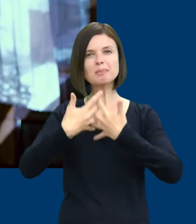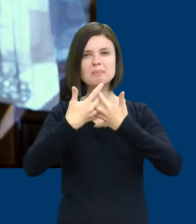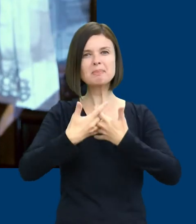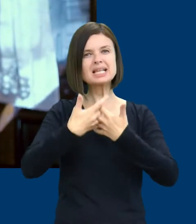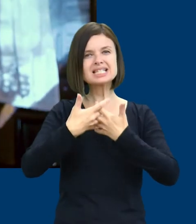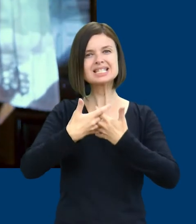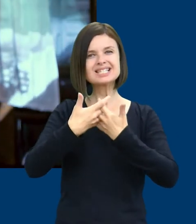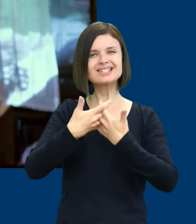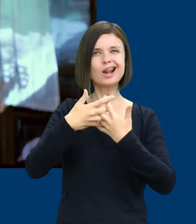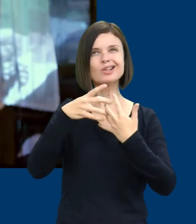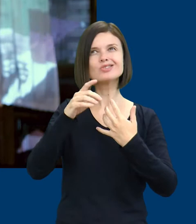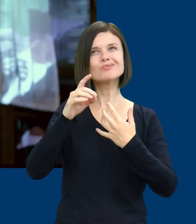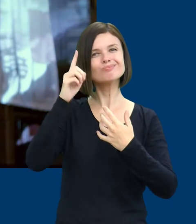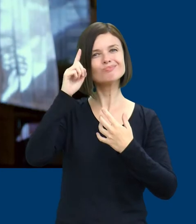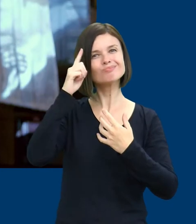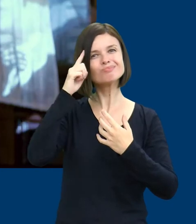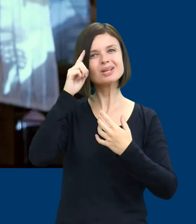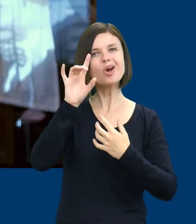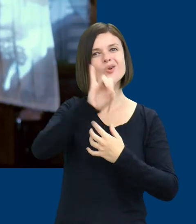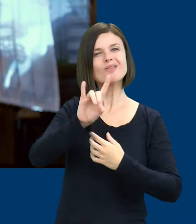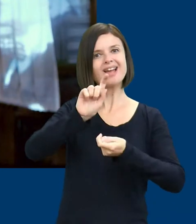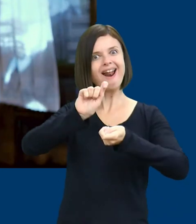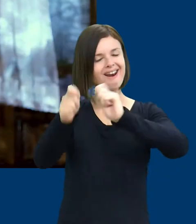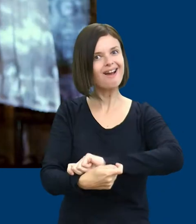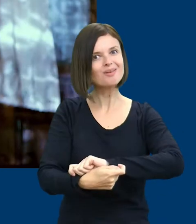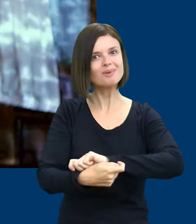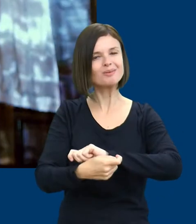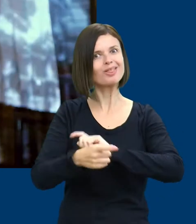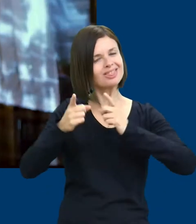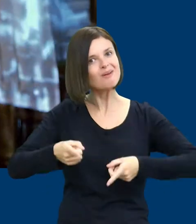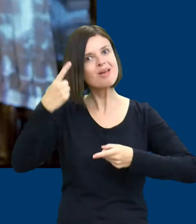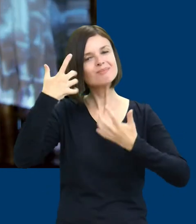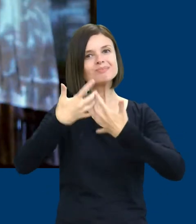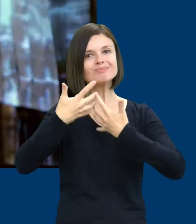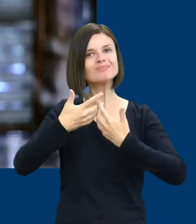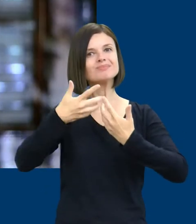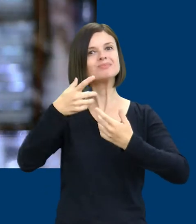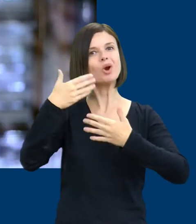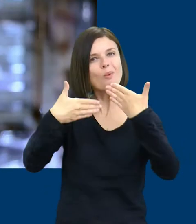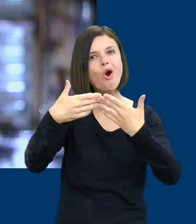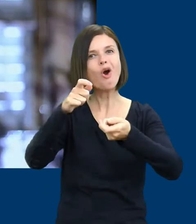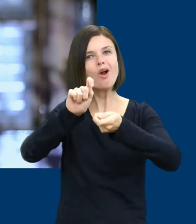una universidad, no solo reformada sino en constante transformación, entonces creo que